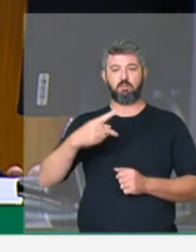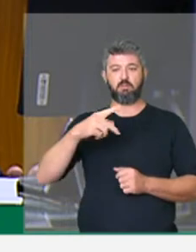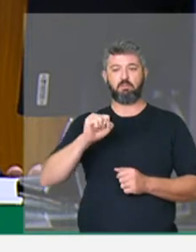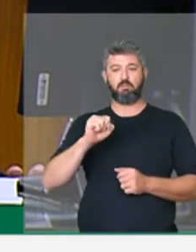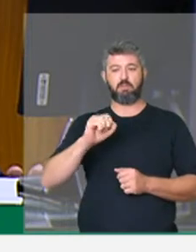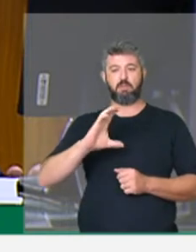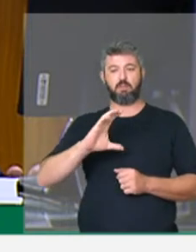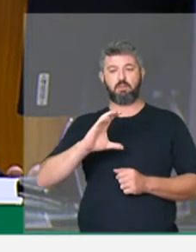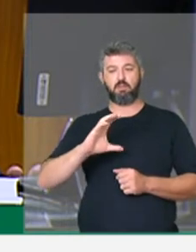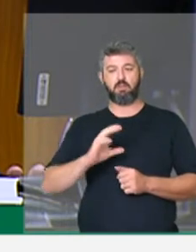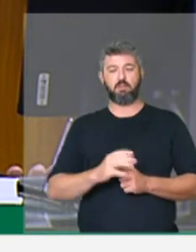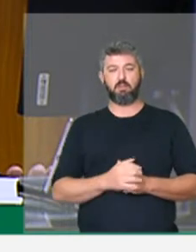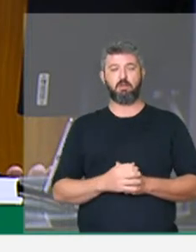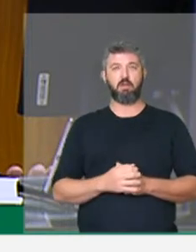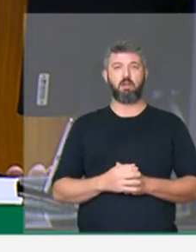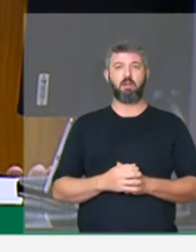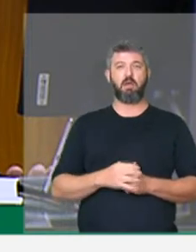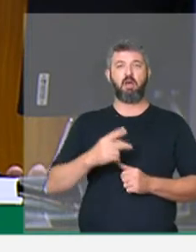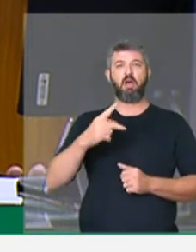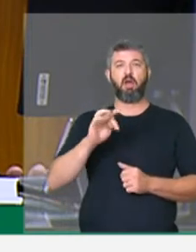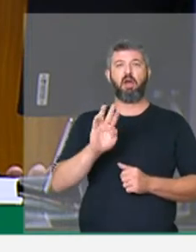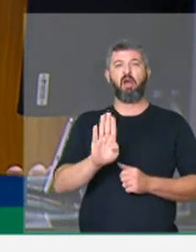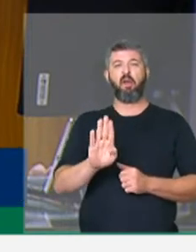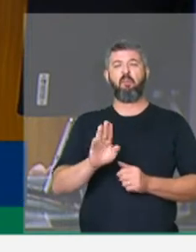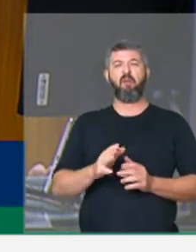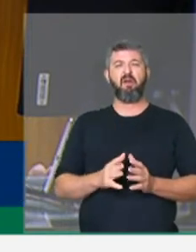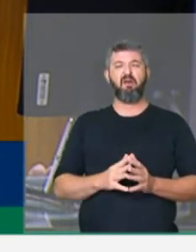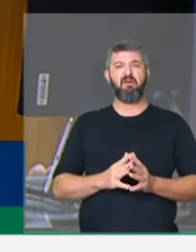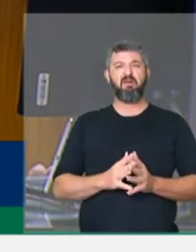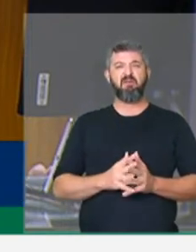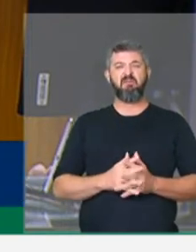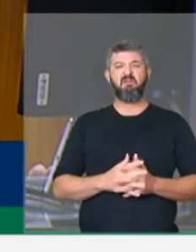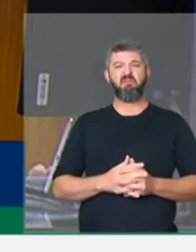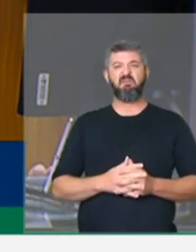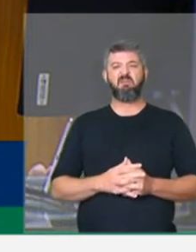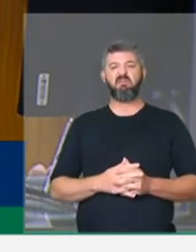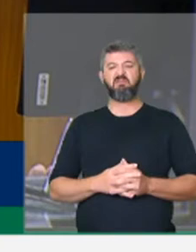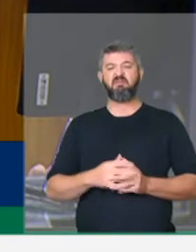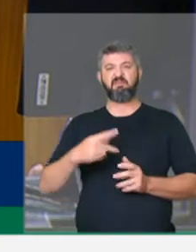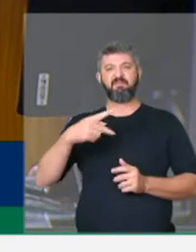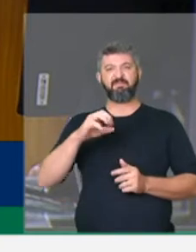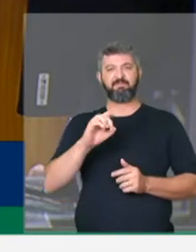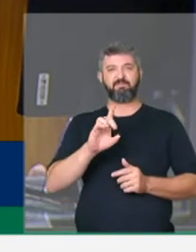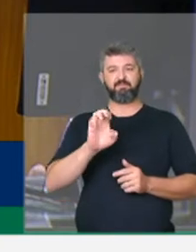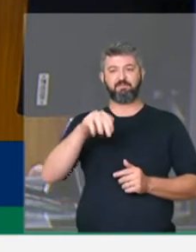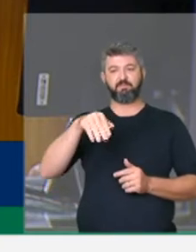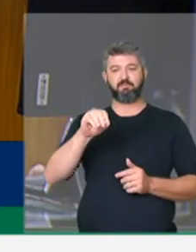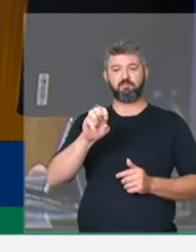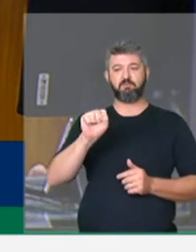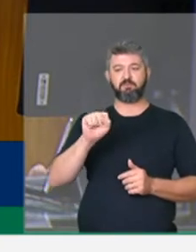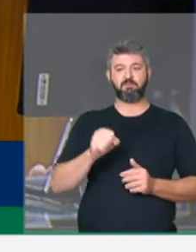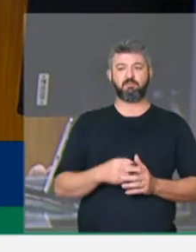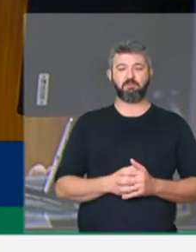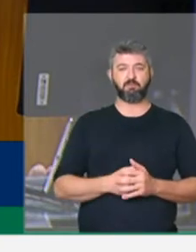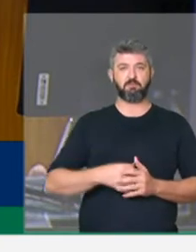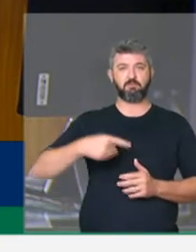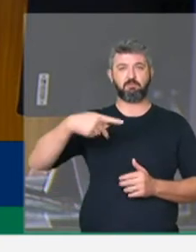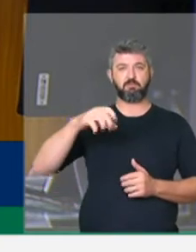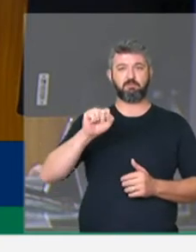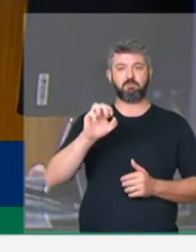PRAF -- [DEPUTADA]: PRESIDENTE O PSOL ORIENTA NÃO E DENUNCIA QUE COM ESSA MEDIDA FICA CLARO O DESCOMPROMISSO DO GOVERNO COM O DESENVOLVIMENTO